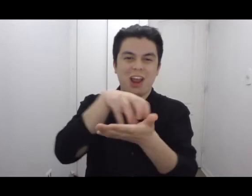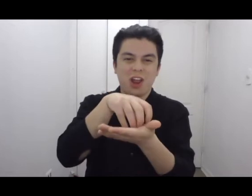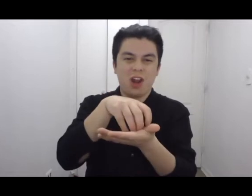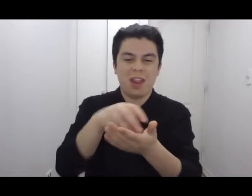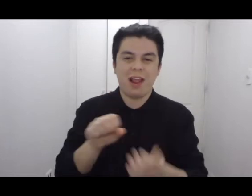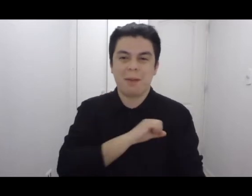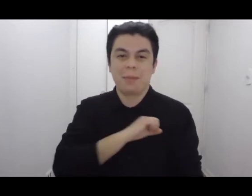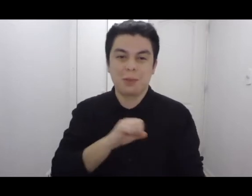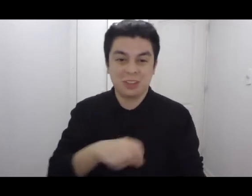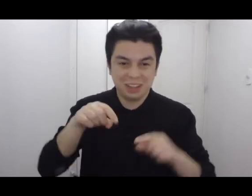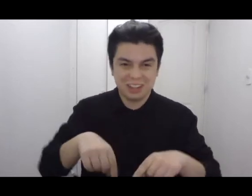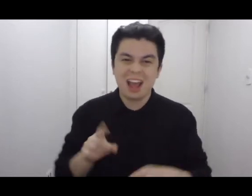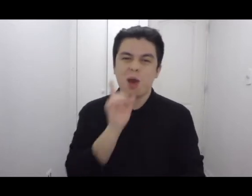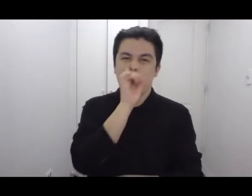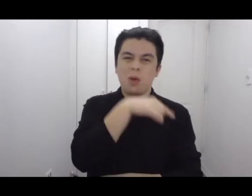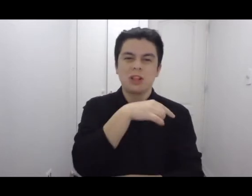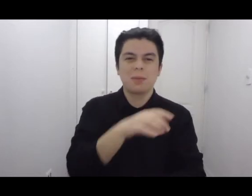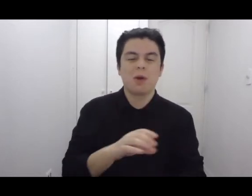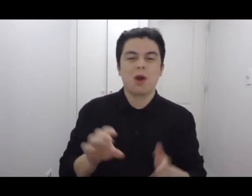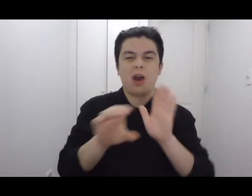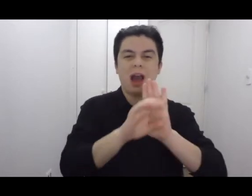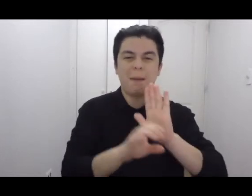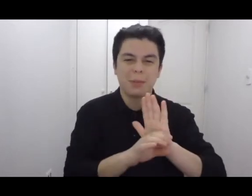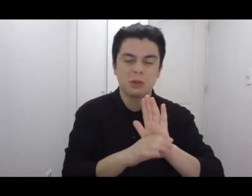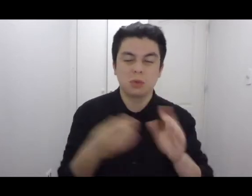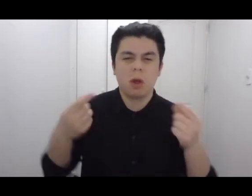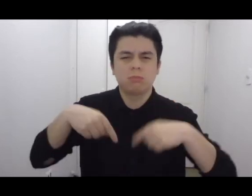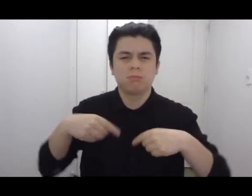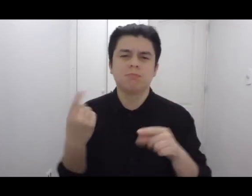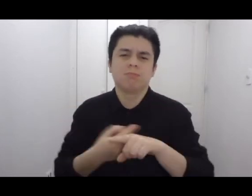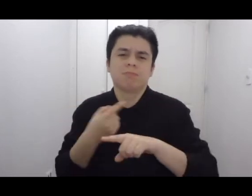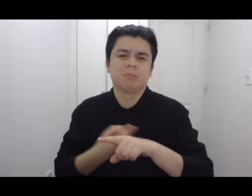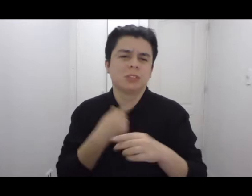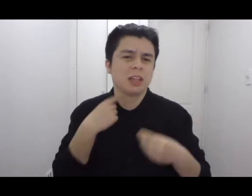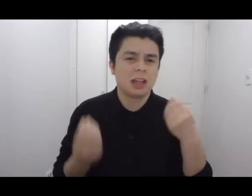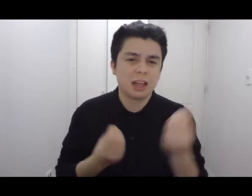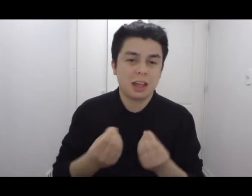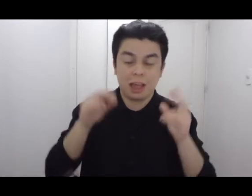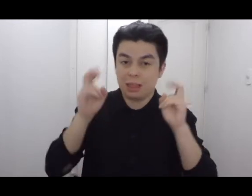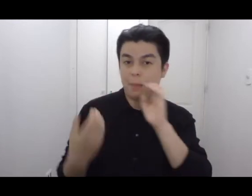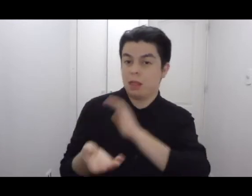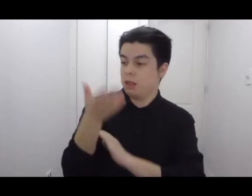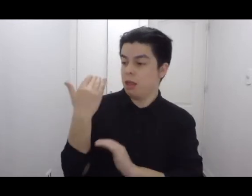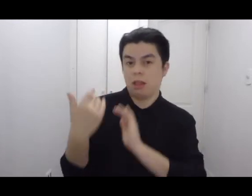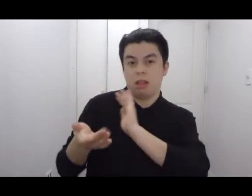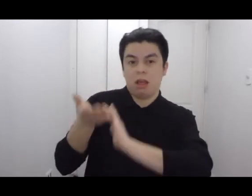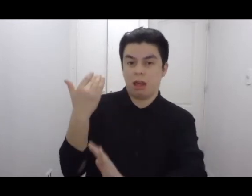se acabó fue lindo mientras duró bueno vamos verdad a conversar un poquito de lo que pasaron en los capítulos anteriores